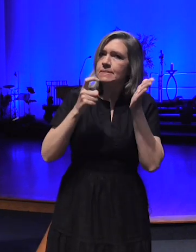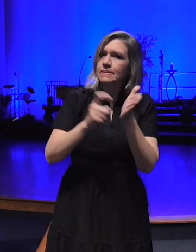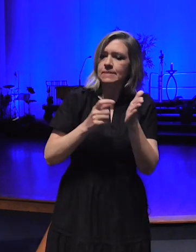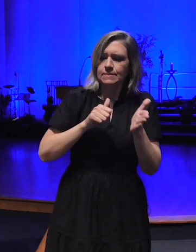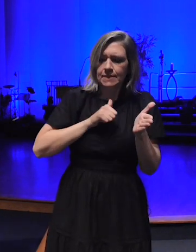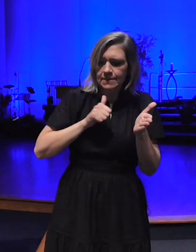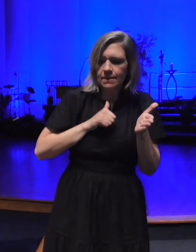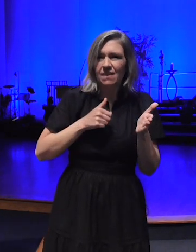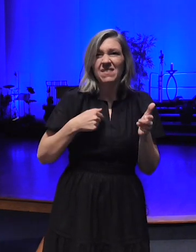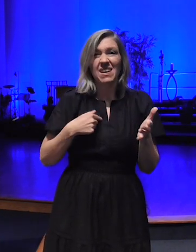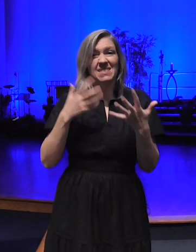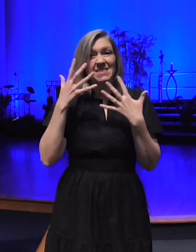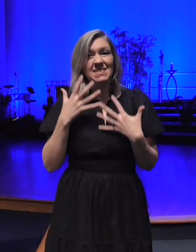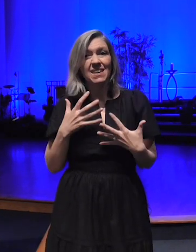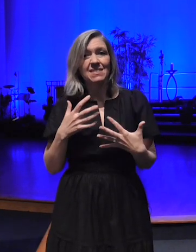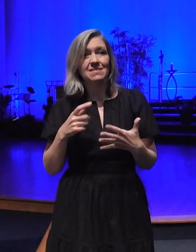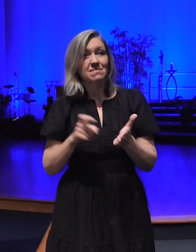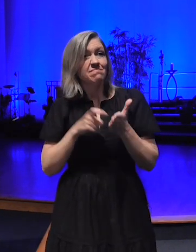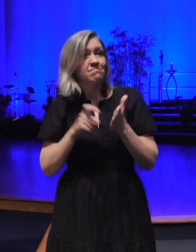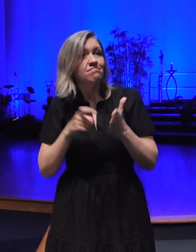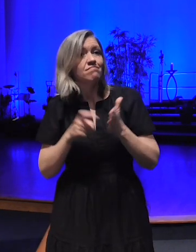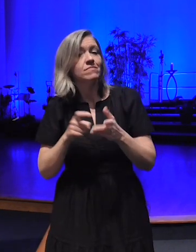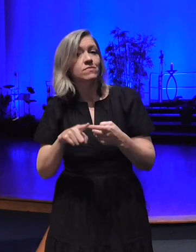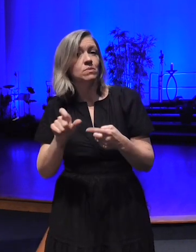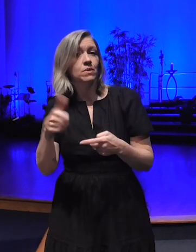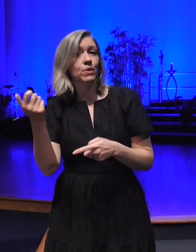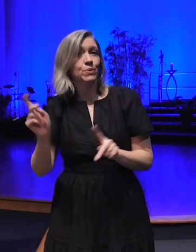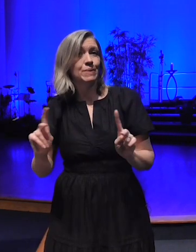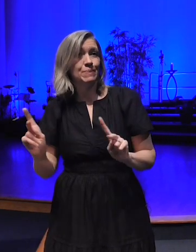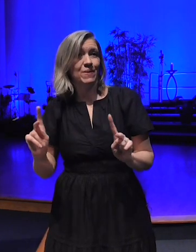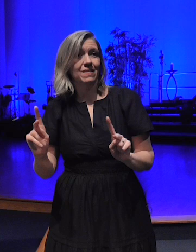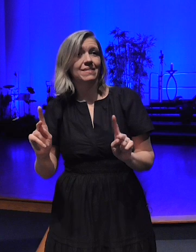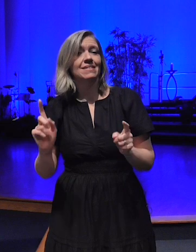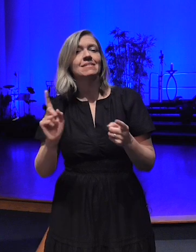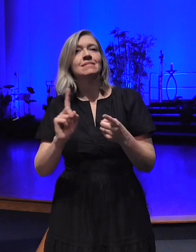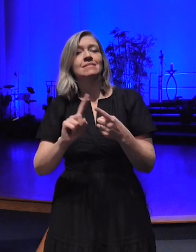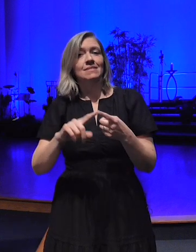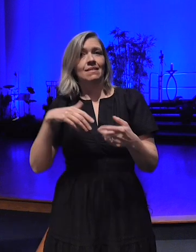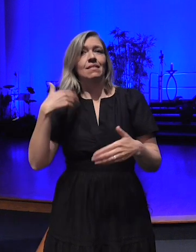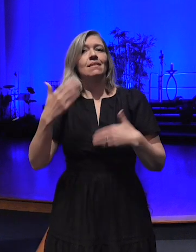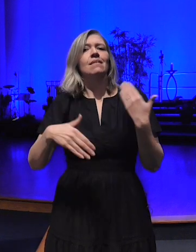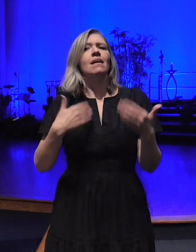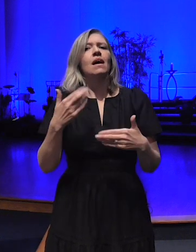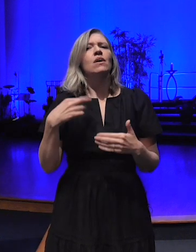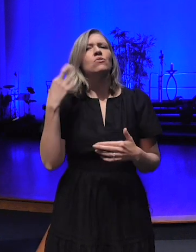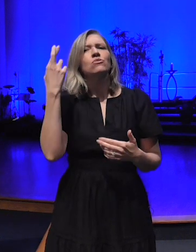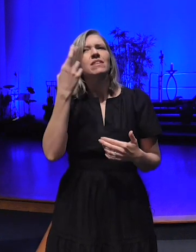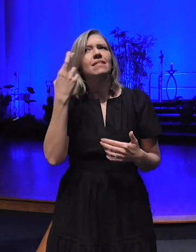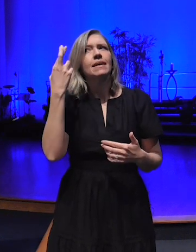muchas otras personas hasta que finalmente me di cuenta de que el perfeccionismo que mi querido